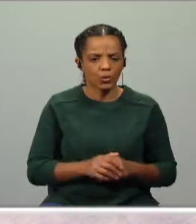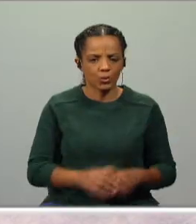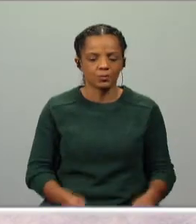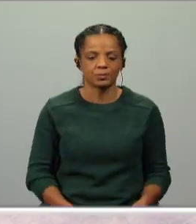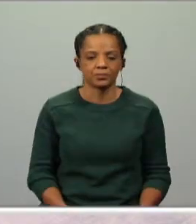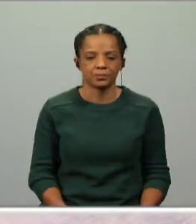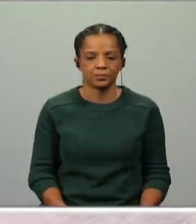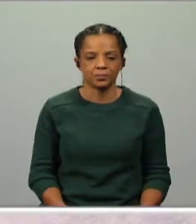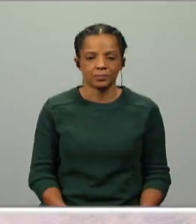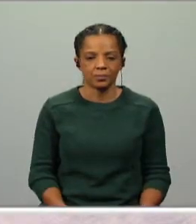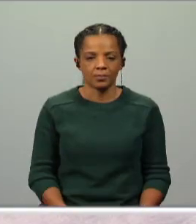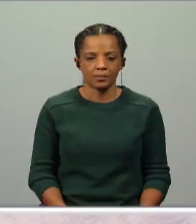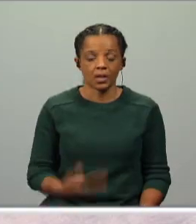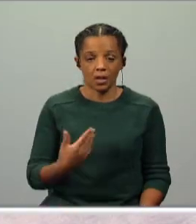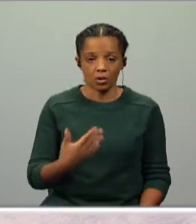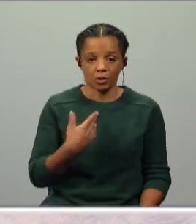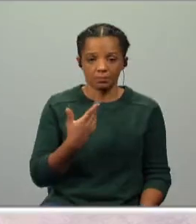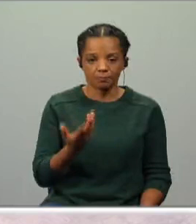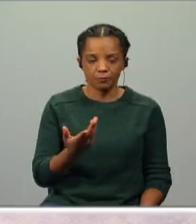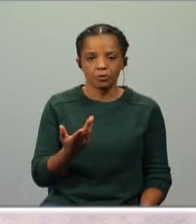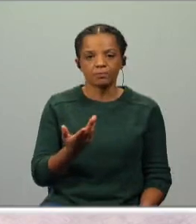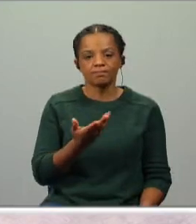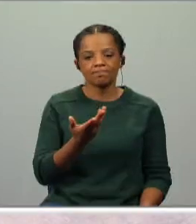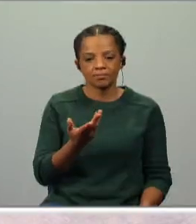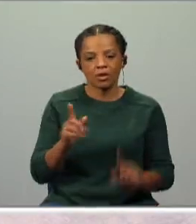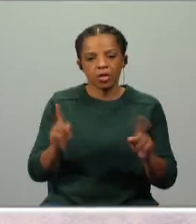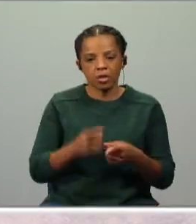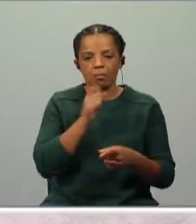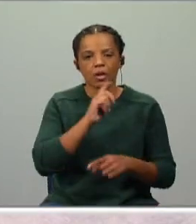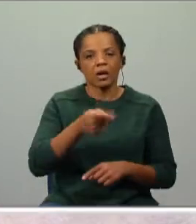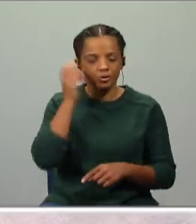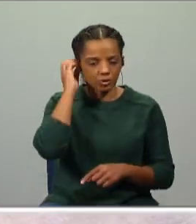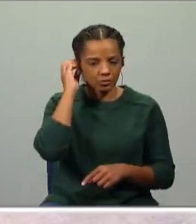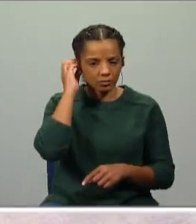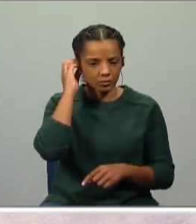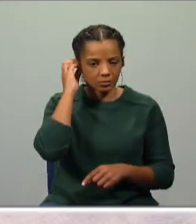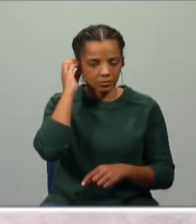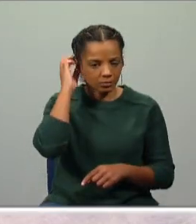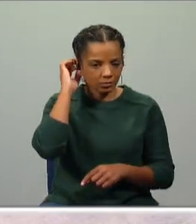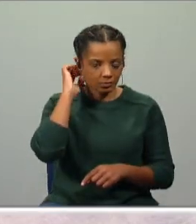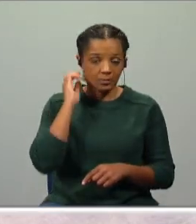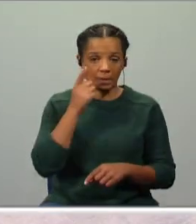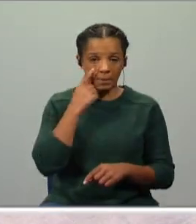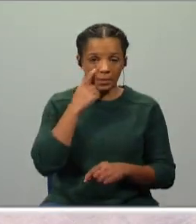Vou só aqui recapitular o que é que vocês podem usar. Não se esqueçam de forrar a mesa de trabalho.